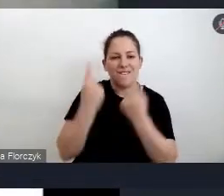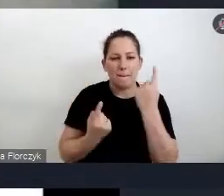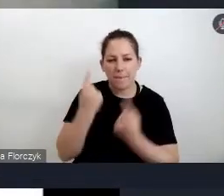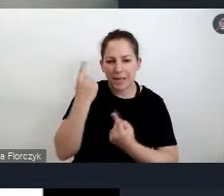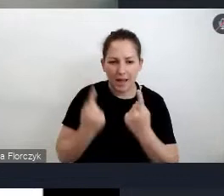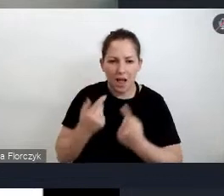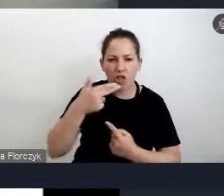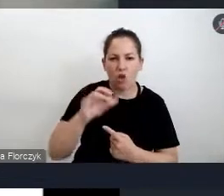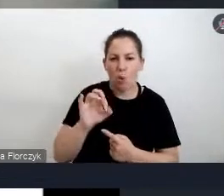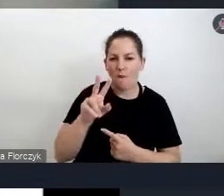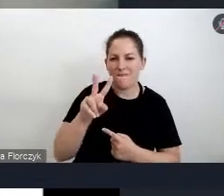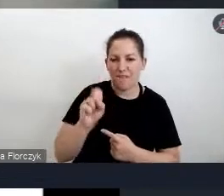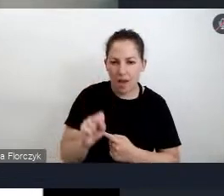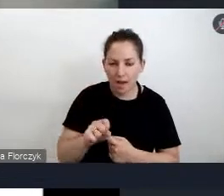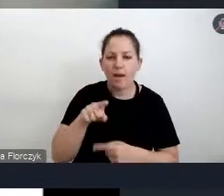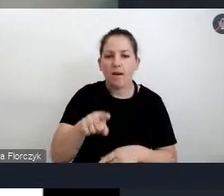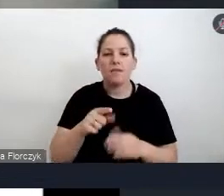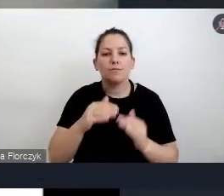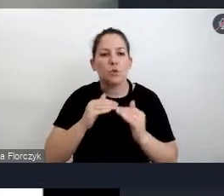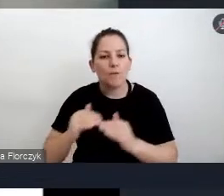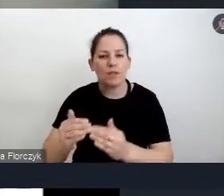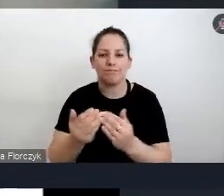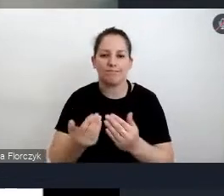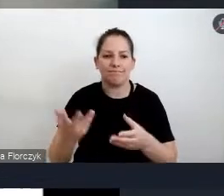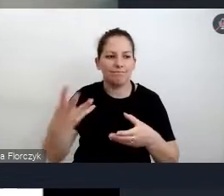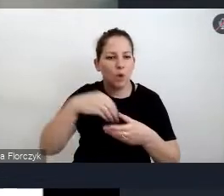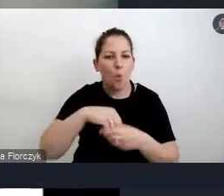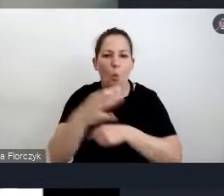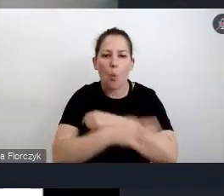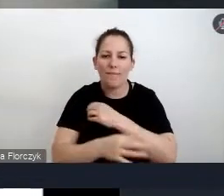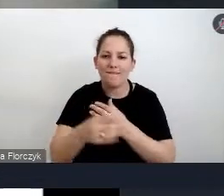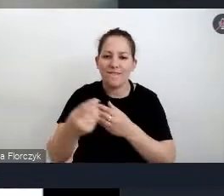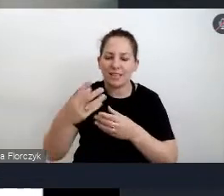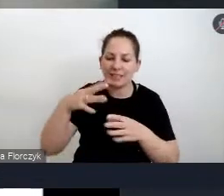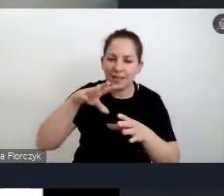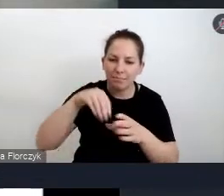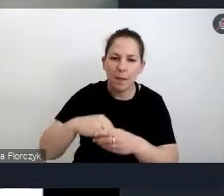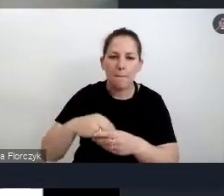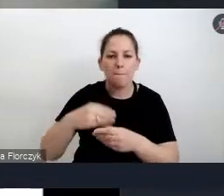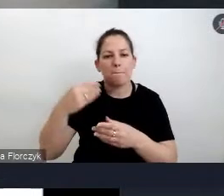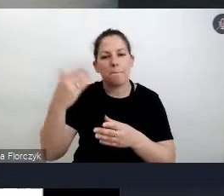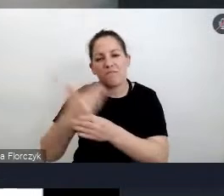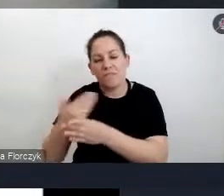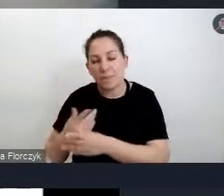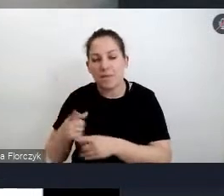w sposób zrównoważony, przyciągający uniwersytety, przedsiębiorstwa i ośrodki badawcze